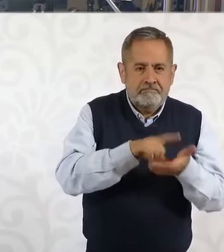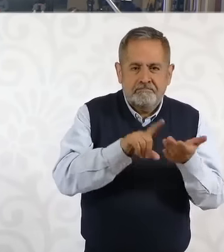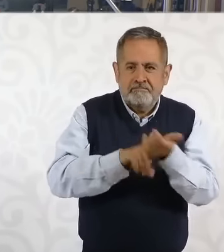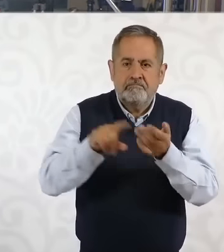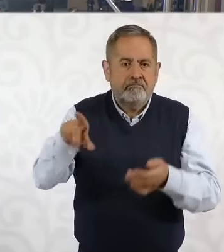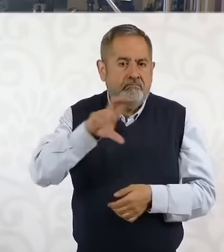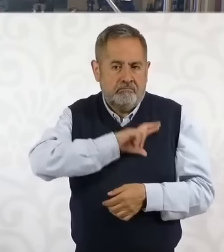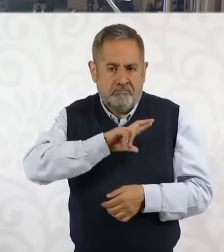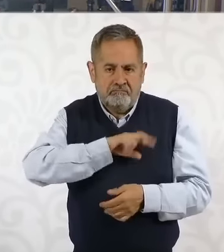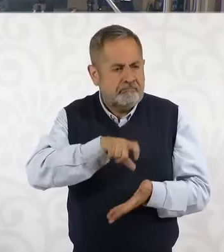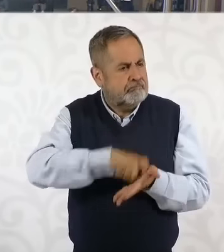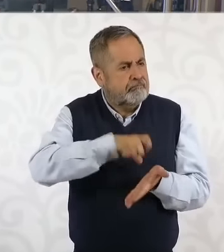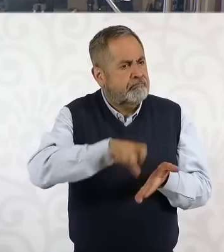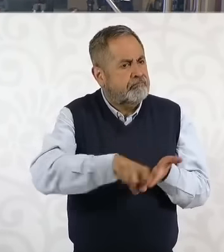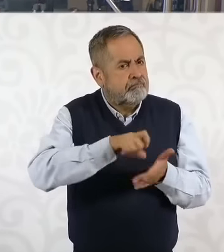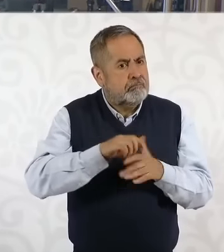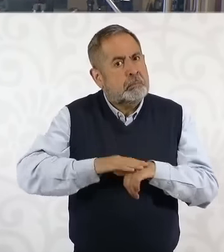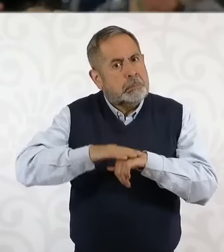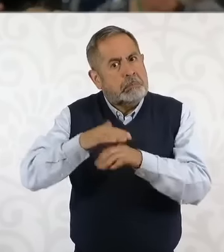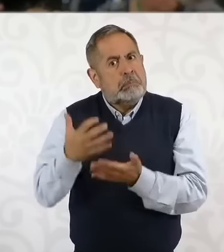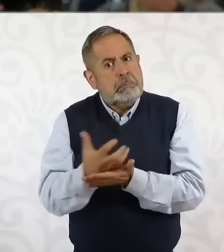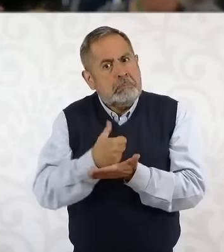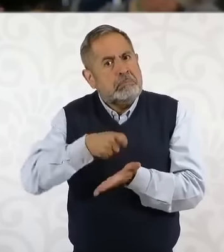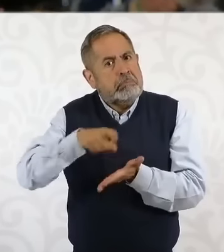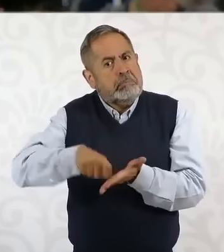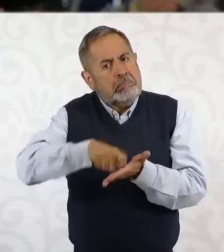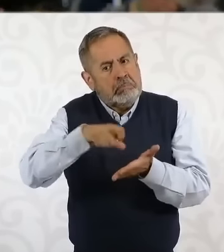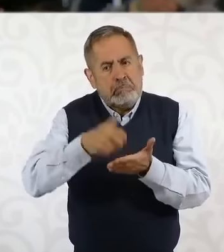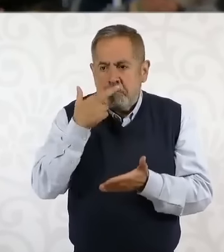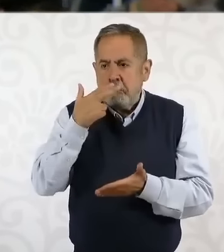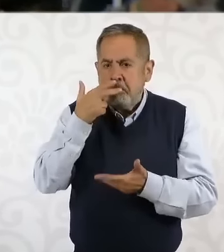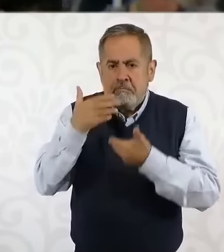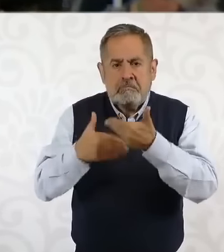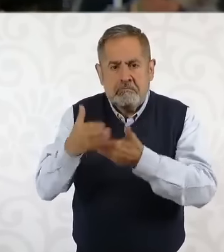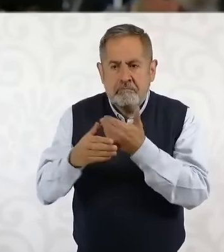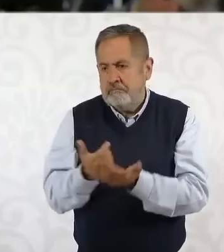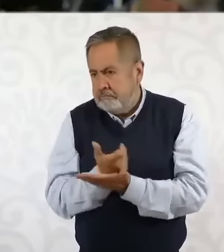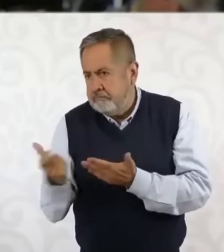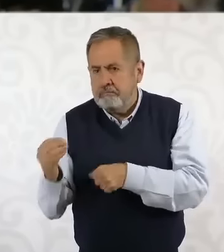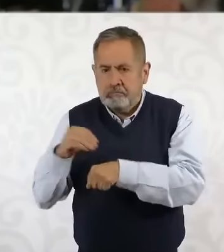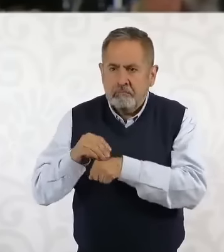el impulso de los salarios y pues también el gasto social está apuntalando el crecimiento del país.